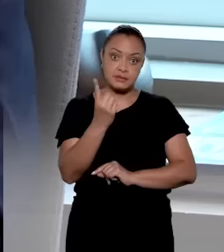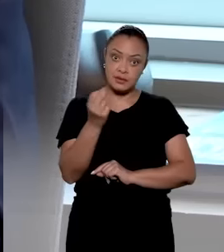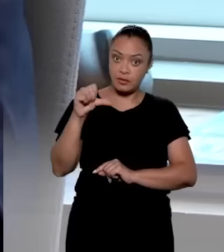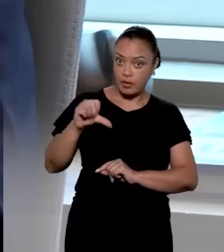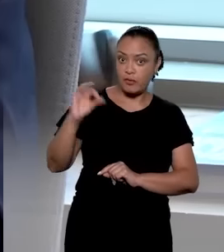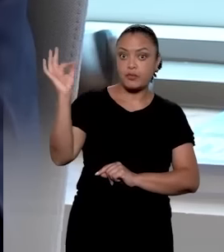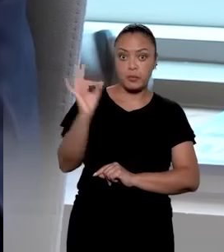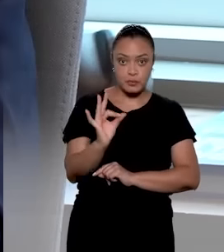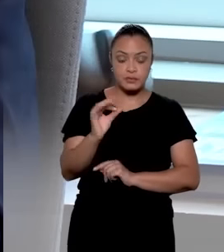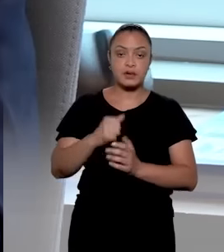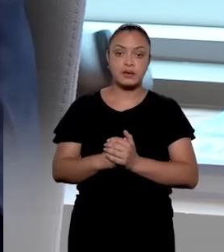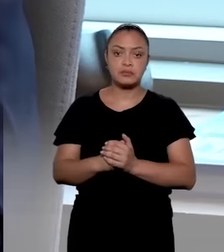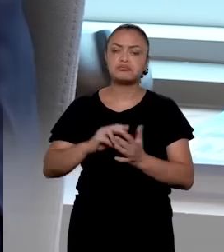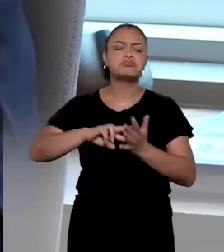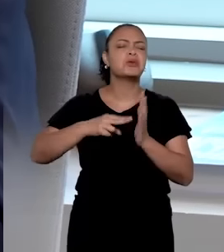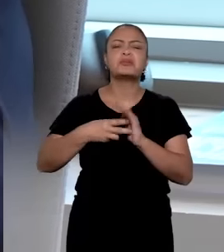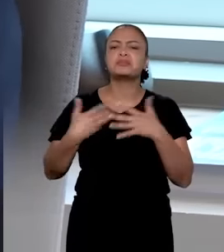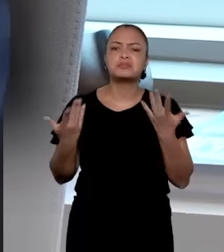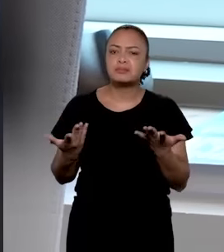matriz energética brasileira. O que que é biomassa?